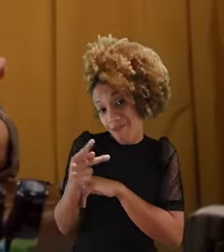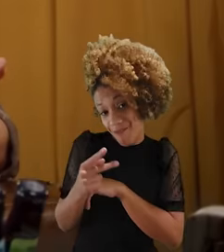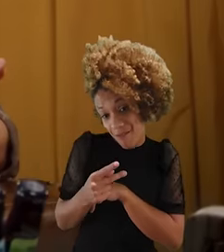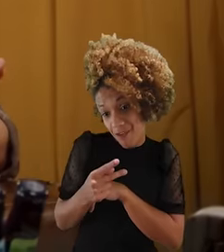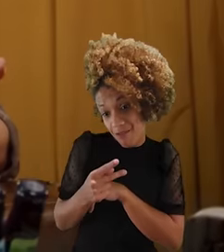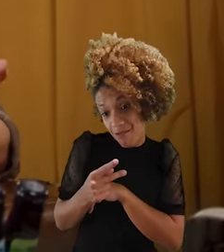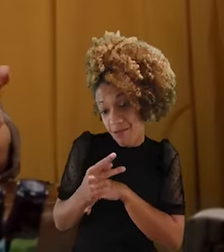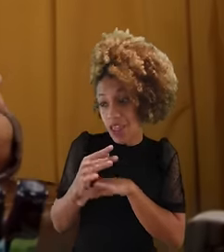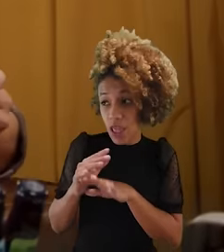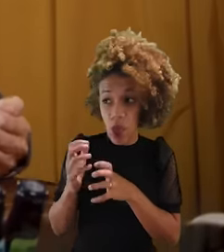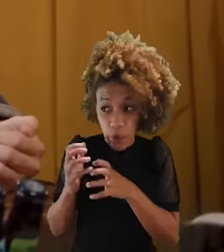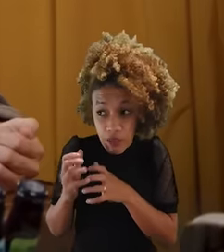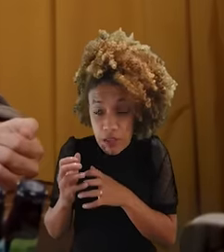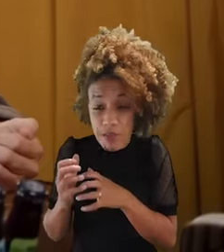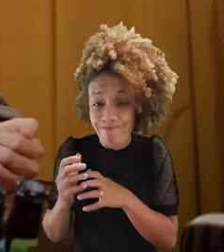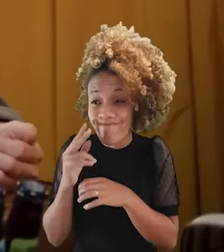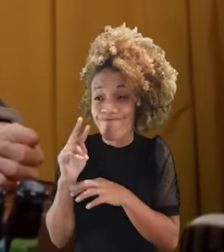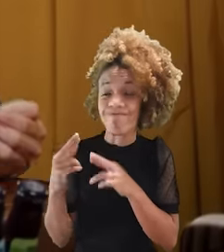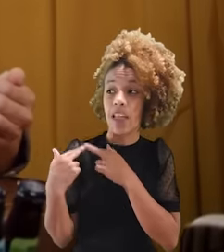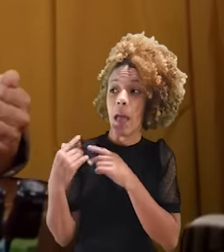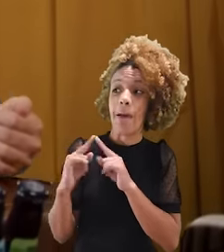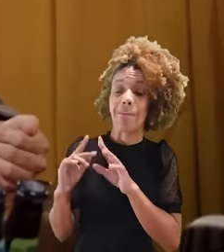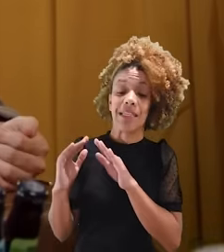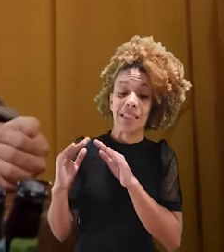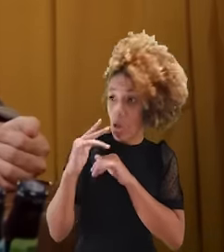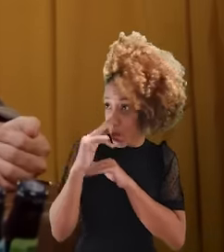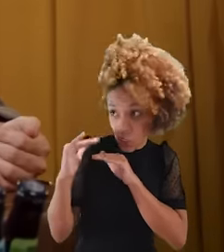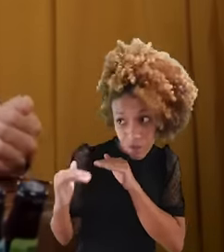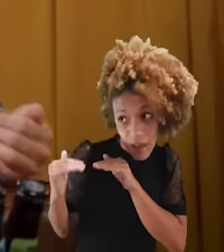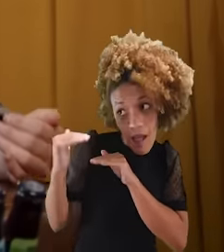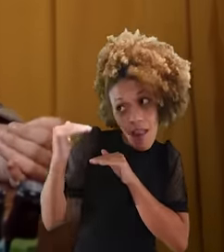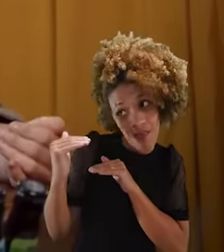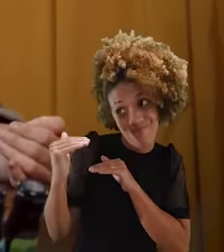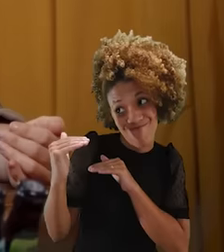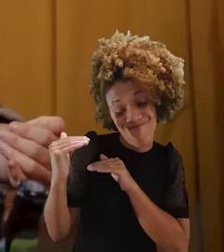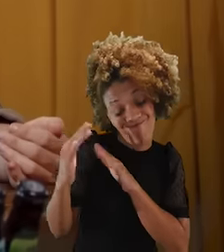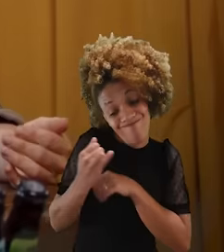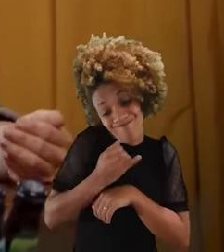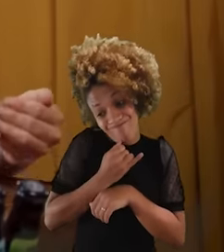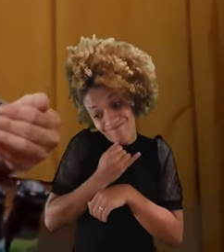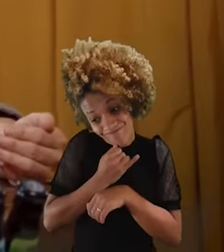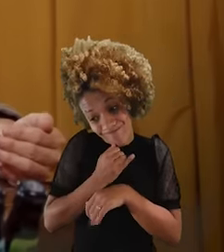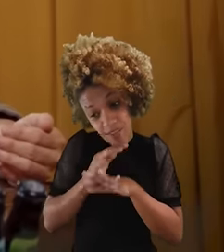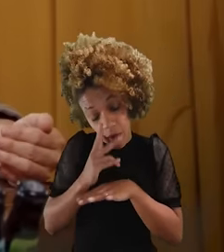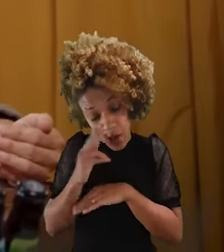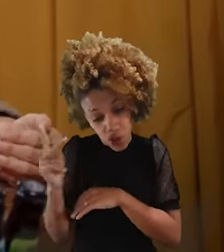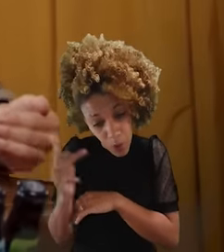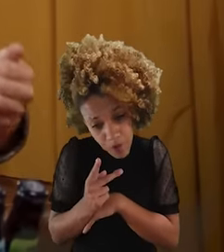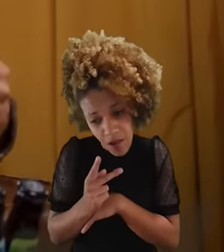eu eu diria irresponsável mas eu acho que vai além Infelizmente eu acho que é uma fala com o intuito